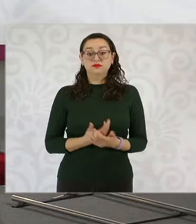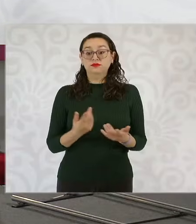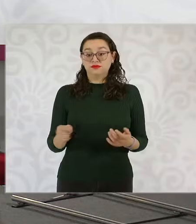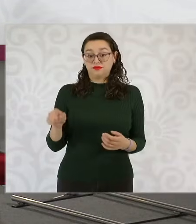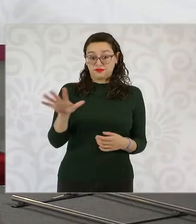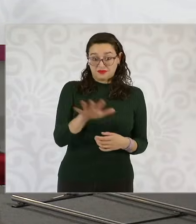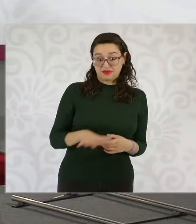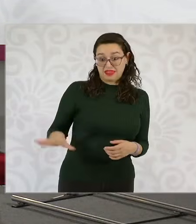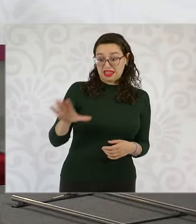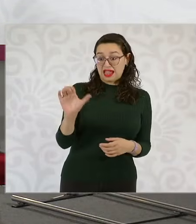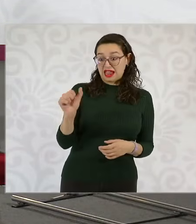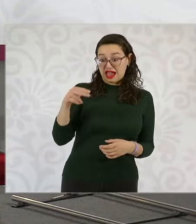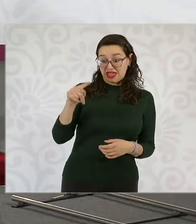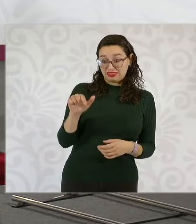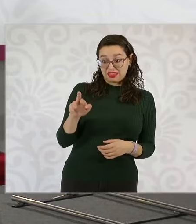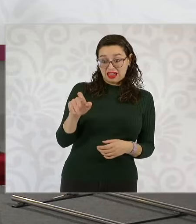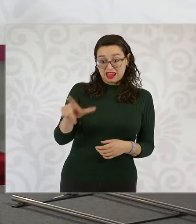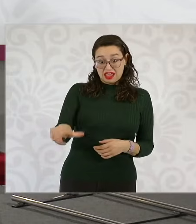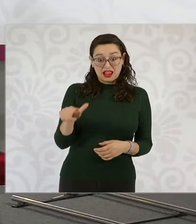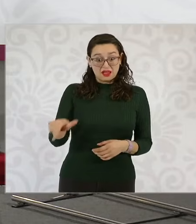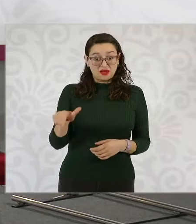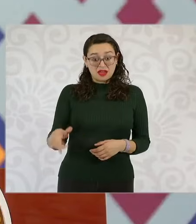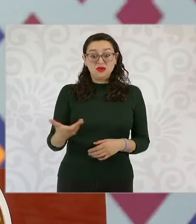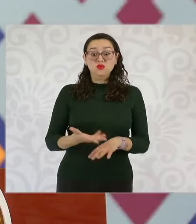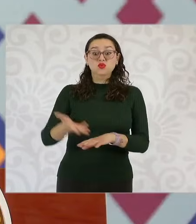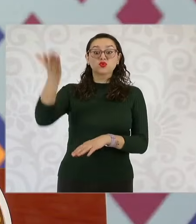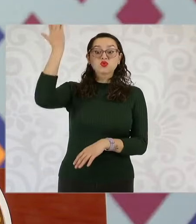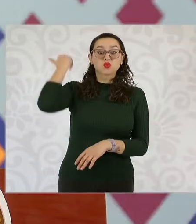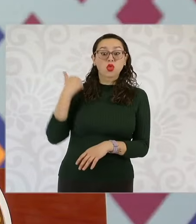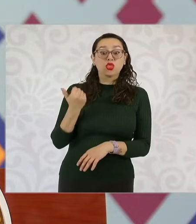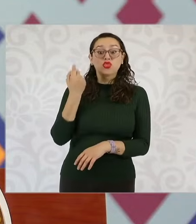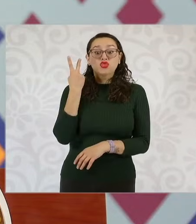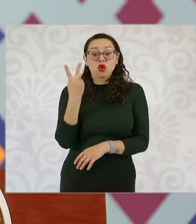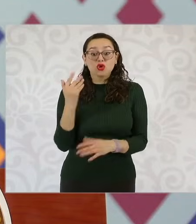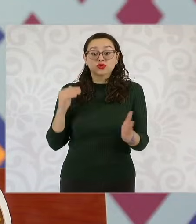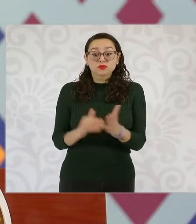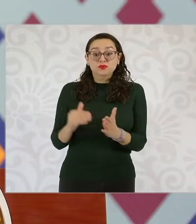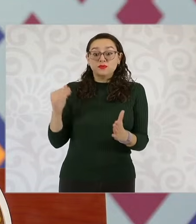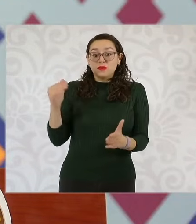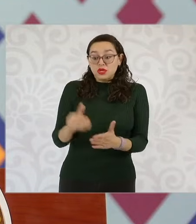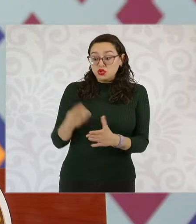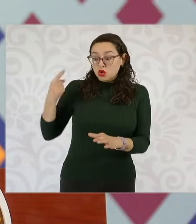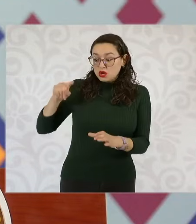llegó a producir más de 2 millones de barriles por día en 2004 sigue produciendo petróleo actualmente